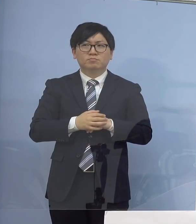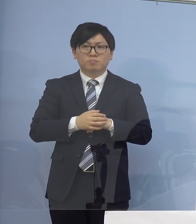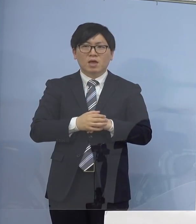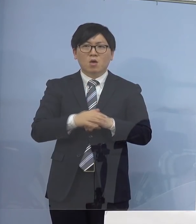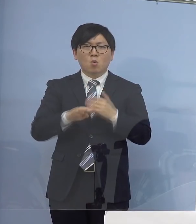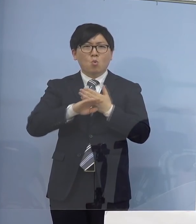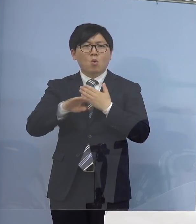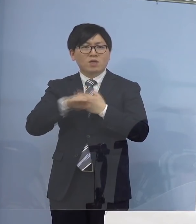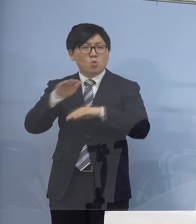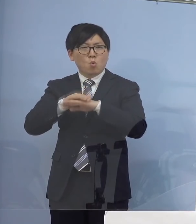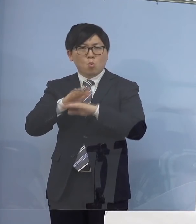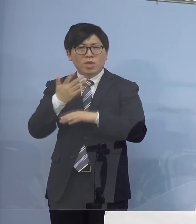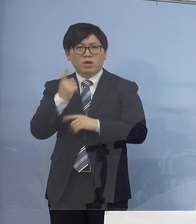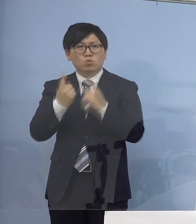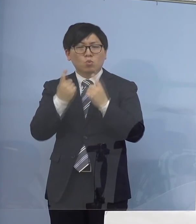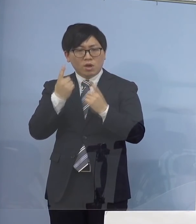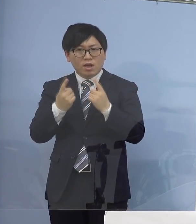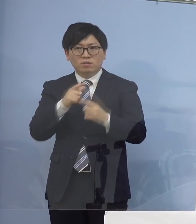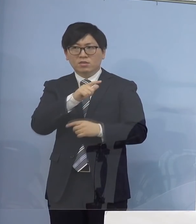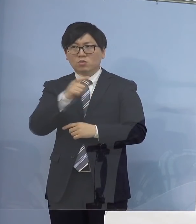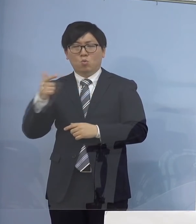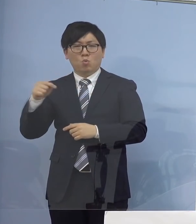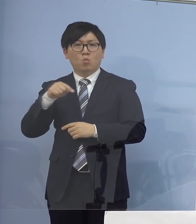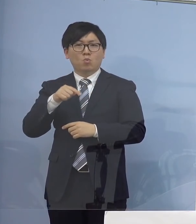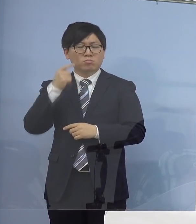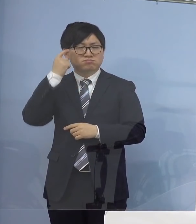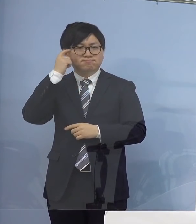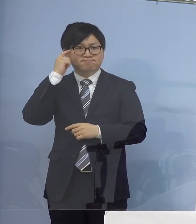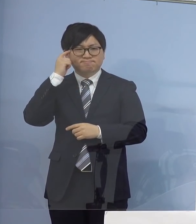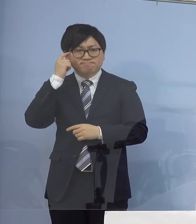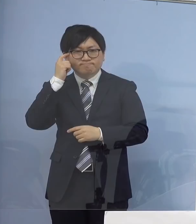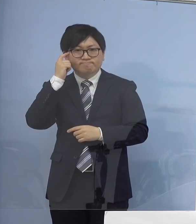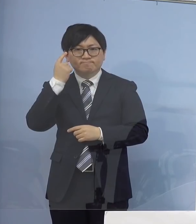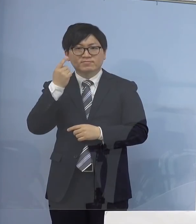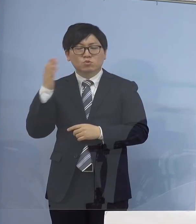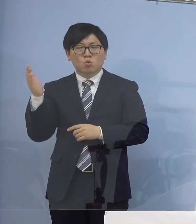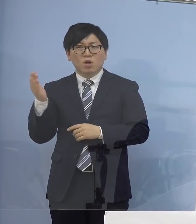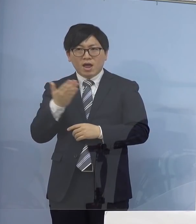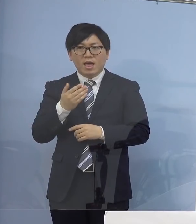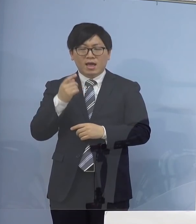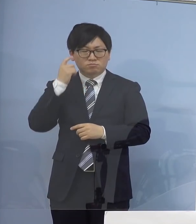こうした事をしっかりと 今もう既に昨日から検証をしているところでありますので